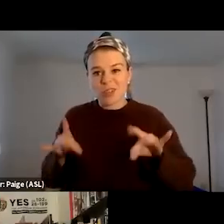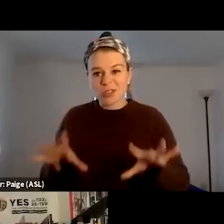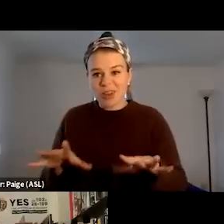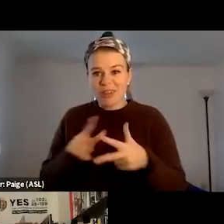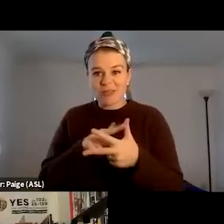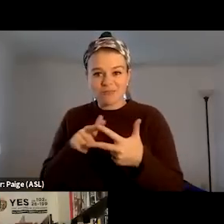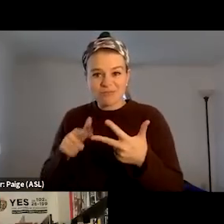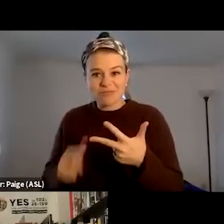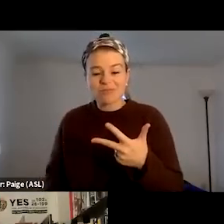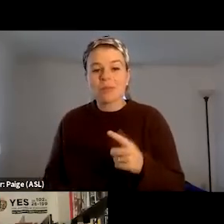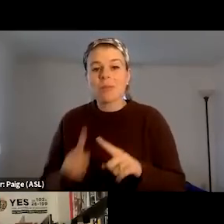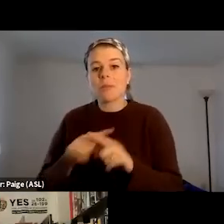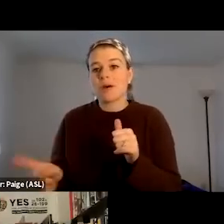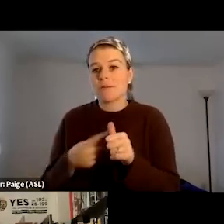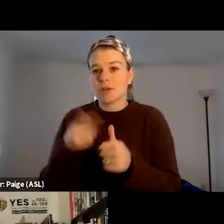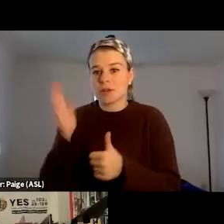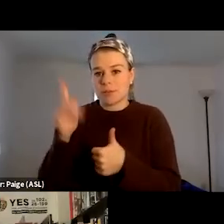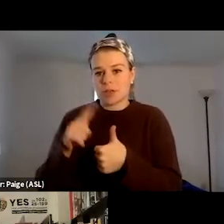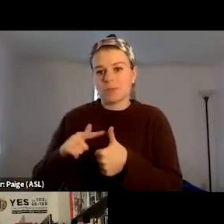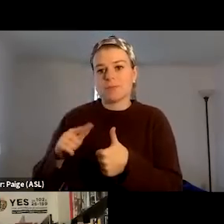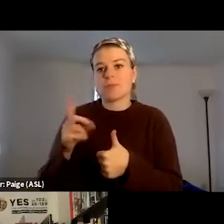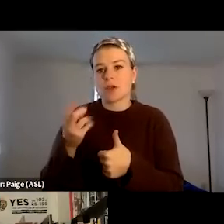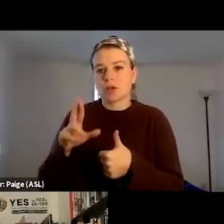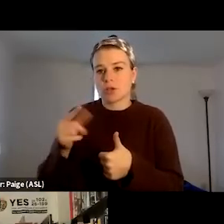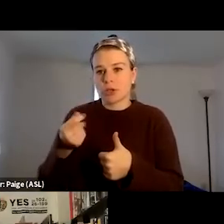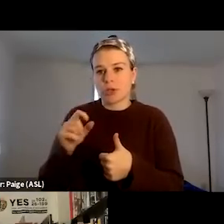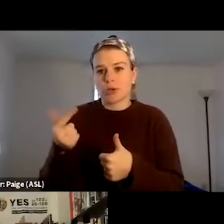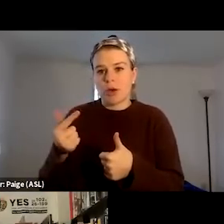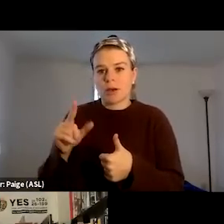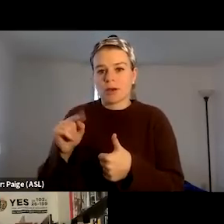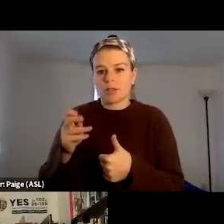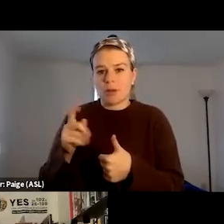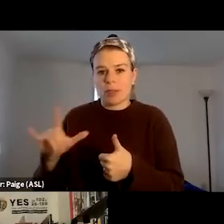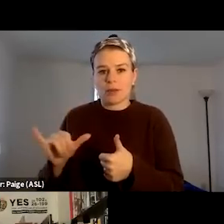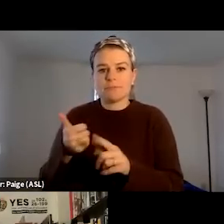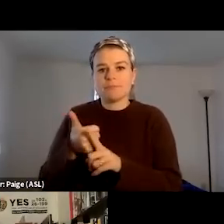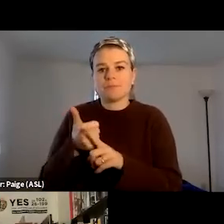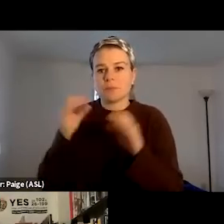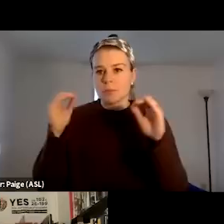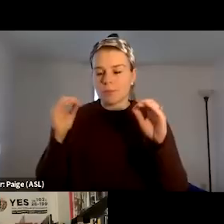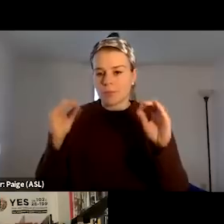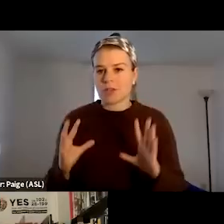Nuestro primer orador es el Dr. Greg Townley. El Dr. Townley es profesor y presidente del departamento de psicología